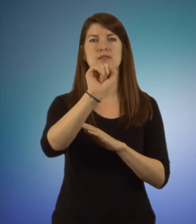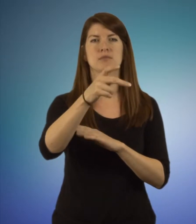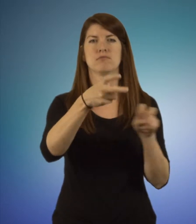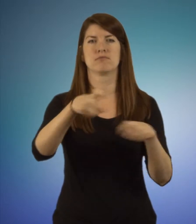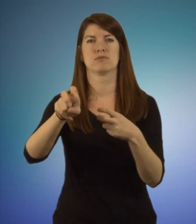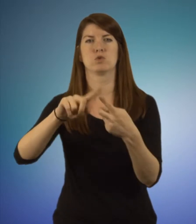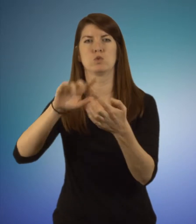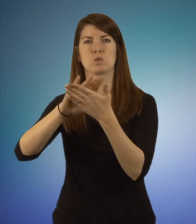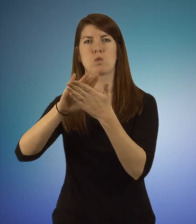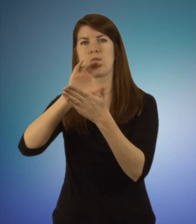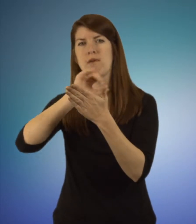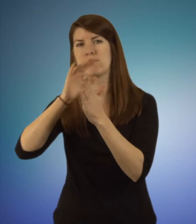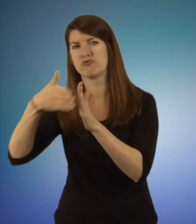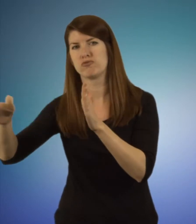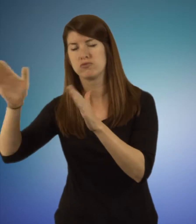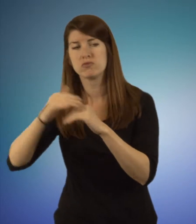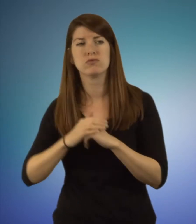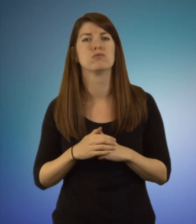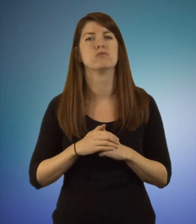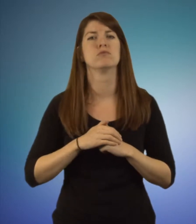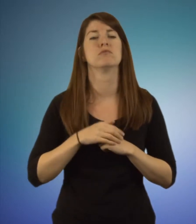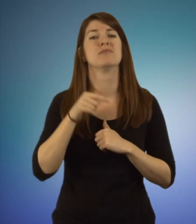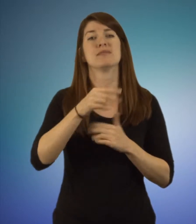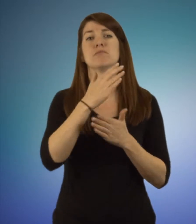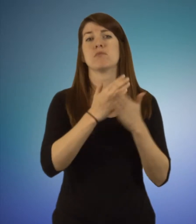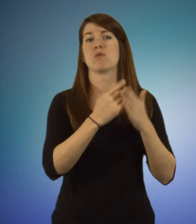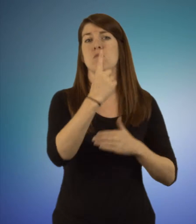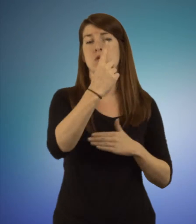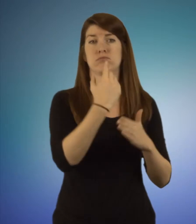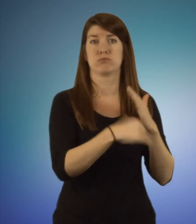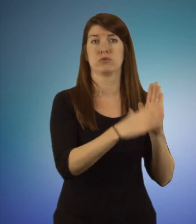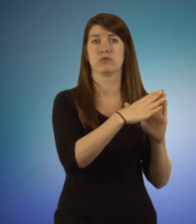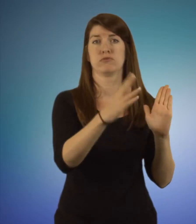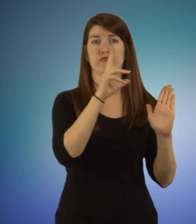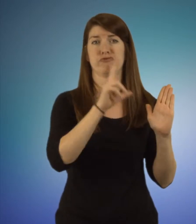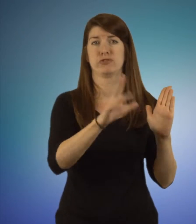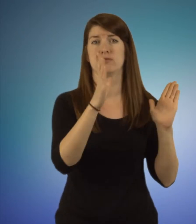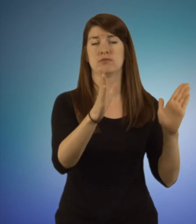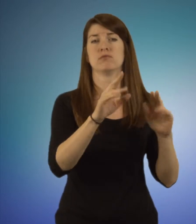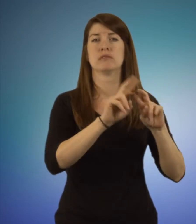Es una parte de: Parte 1 desde el nacimiento hasta los 3, valoraciones y evaluaciones para